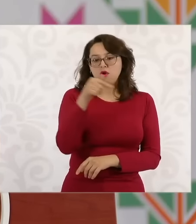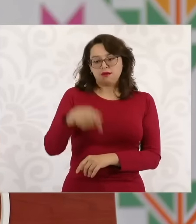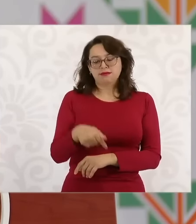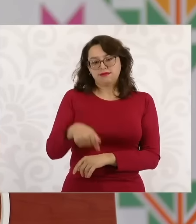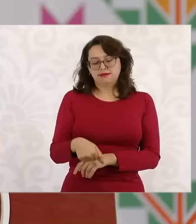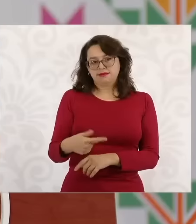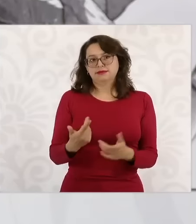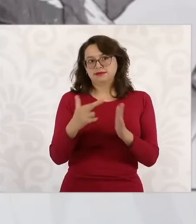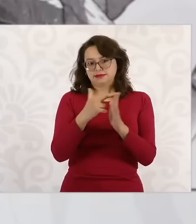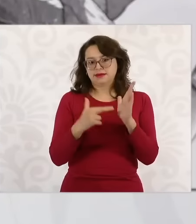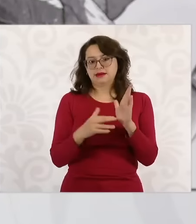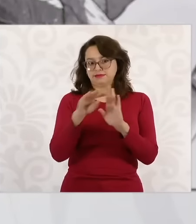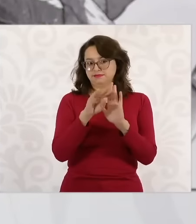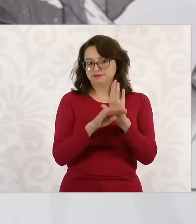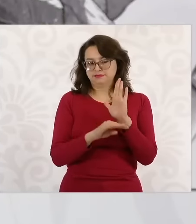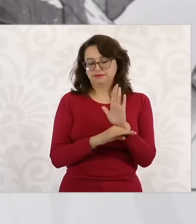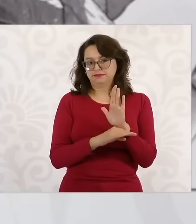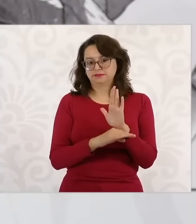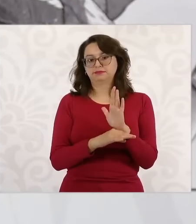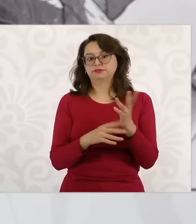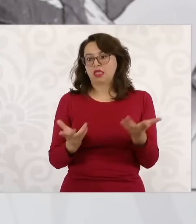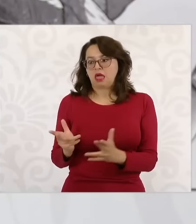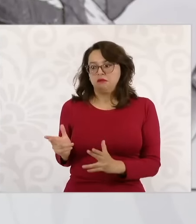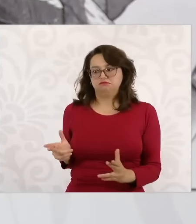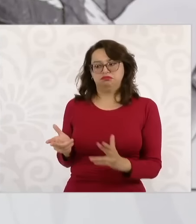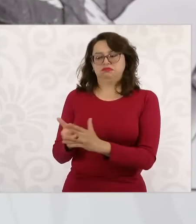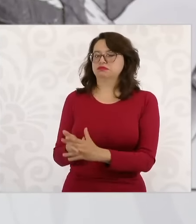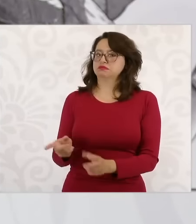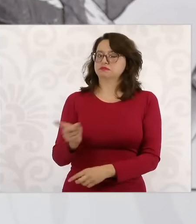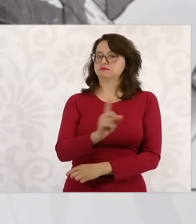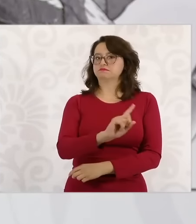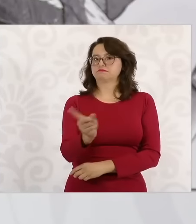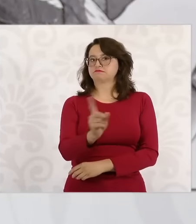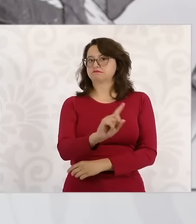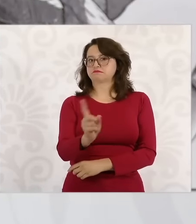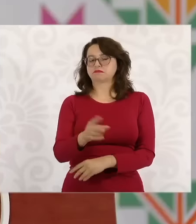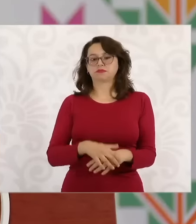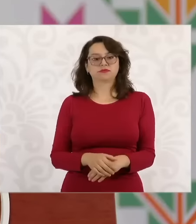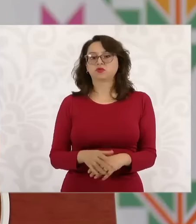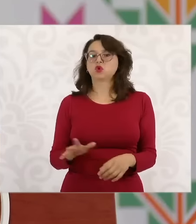pero que se siga operando. Primero, por razones en donde no queremos que nunca haya violación a